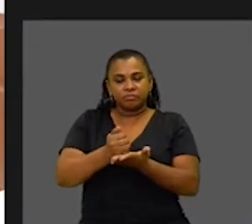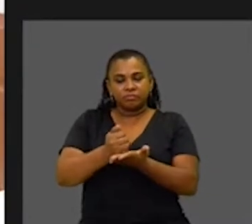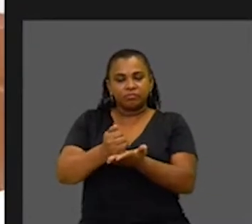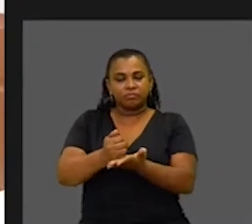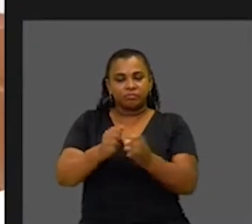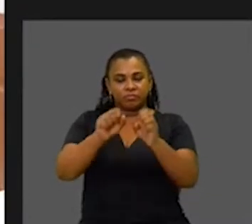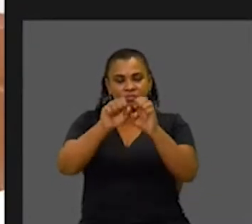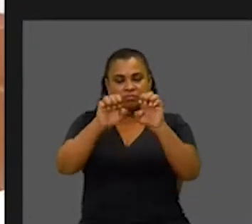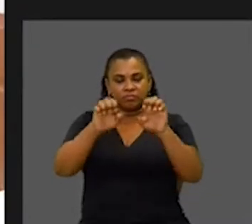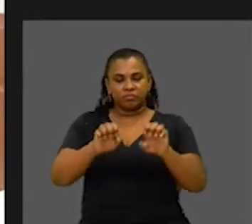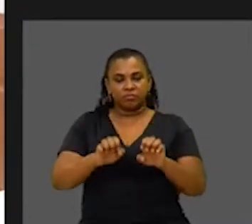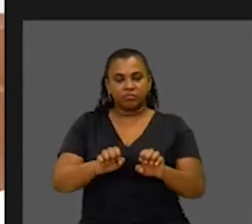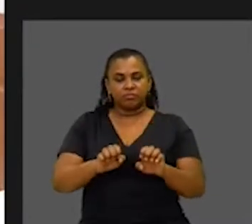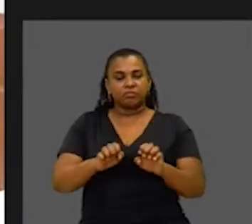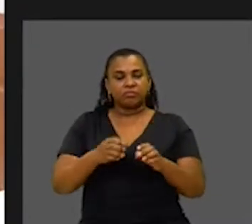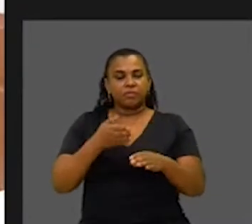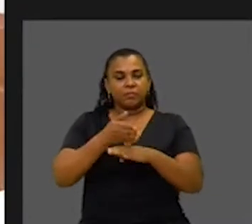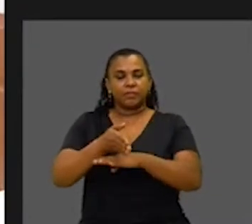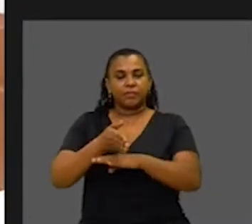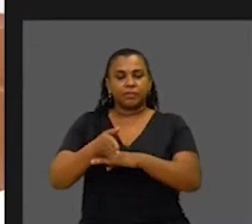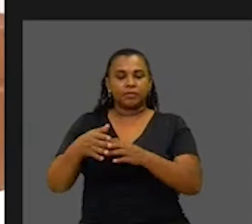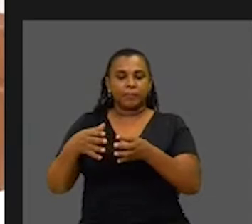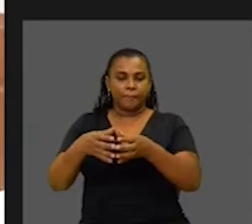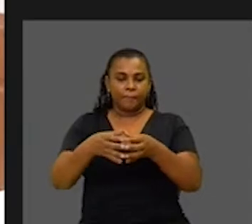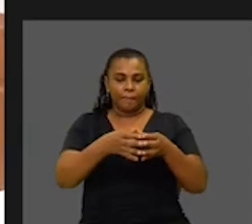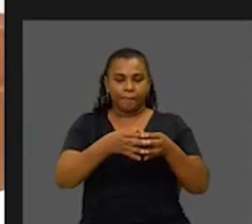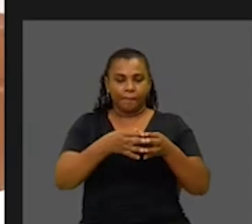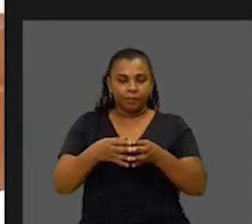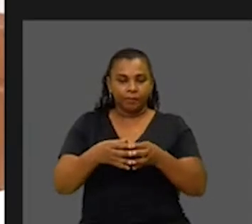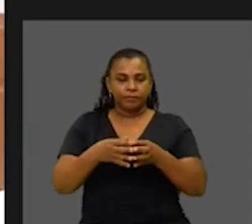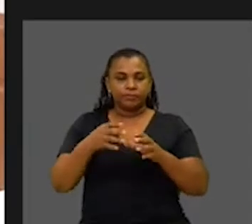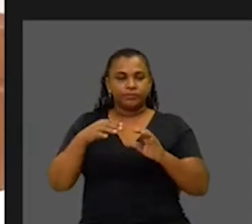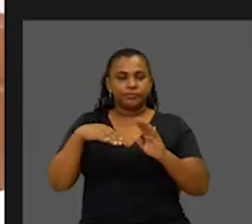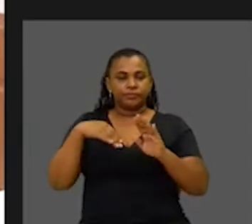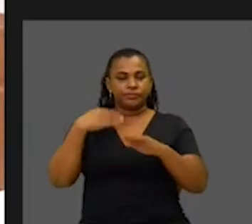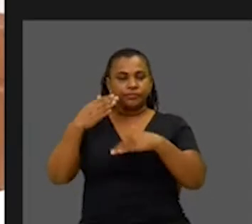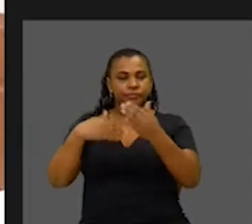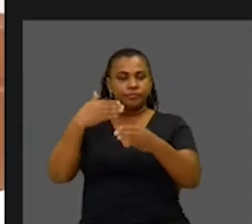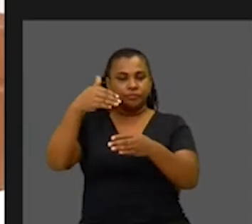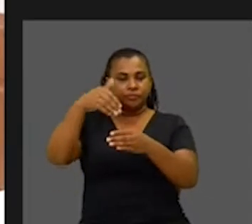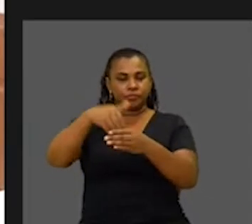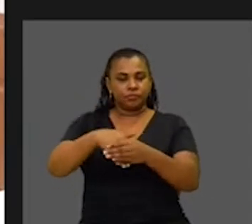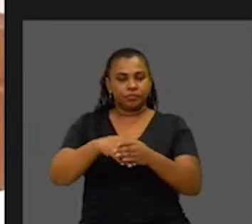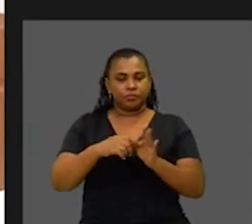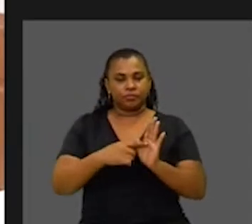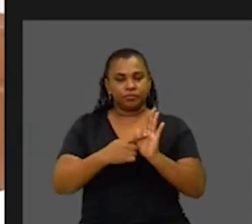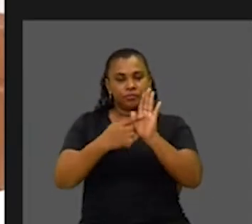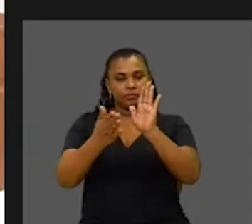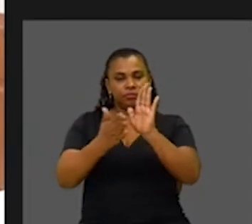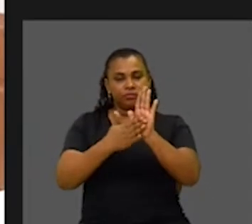participação dos grupos minorizados no processo eleitoral a apresentar propostas e soluções de